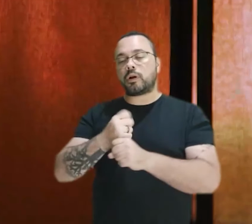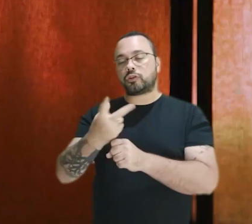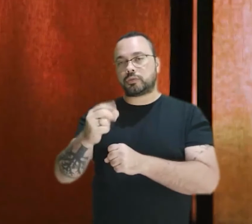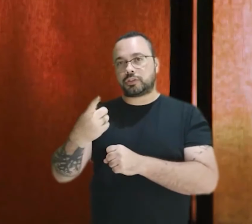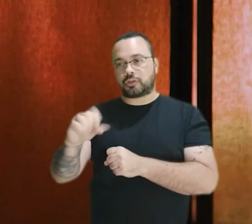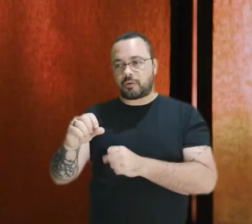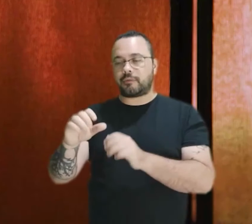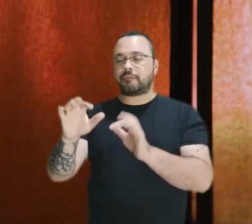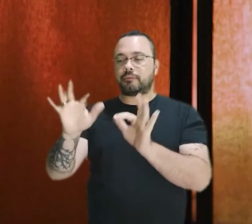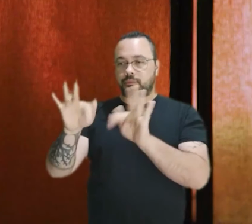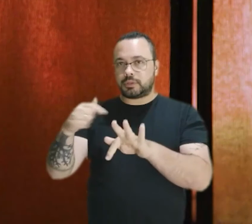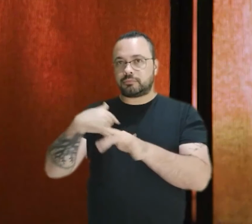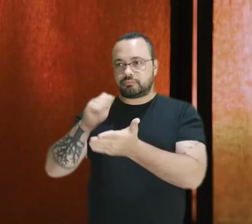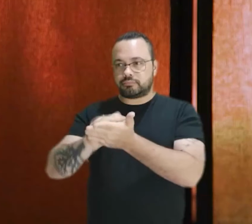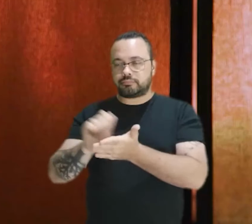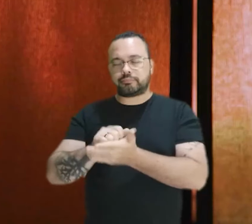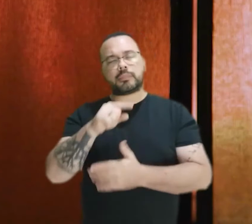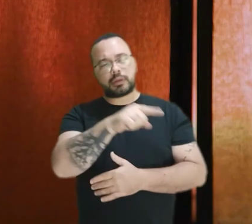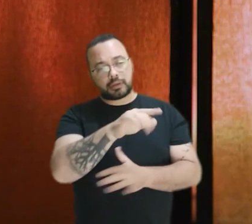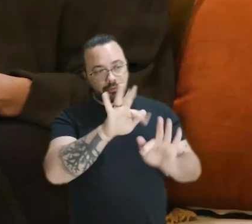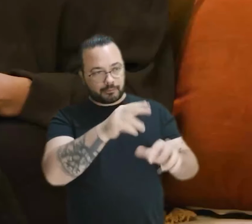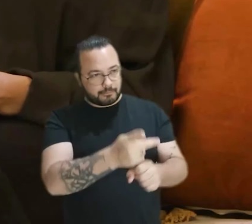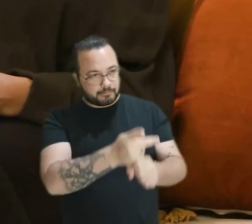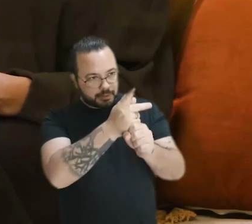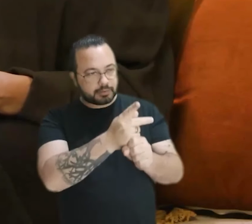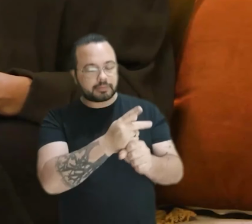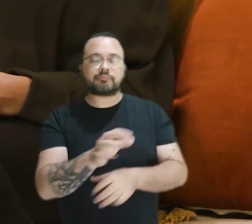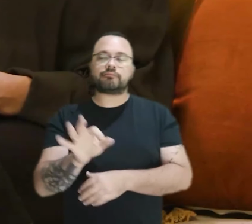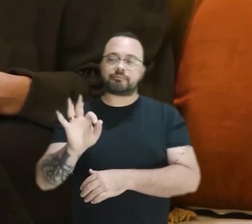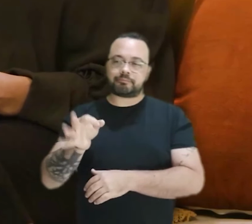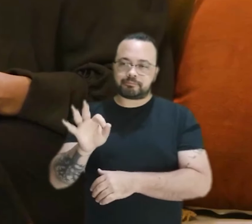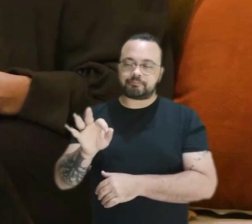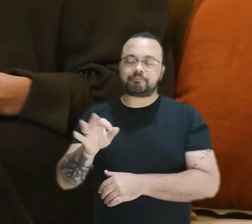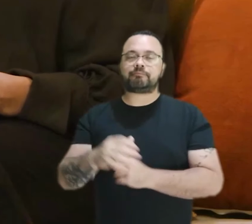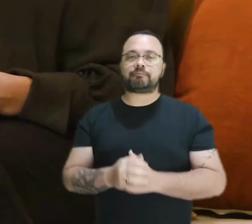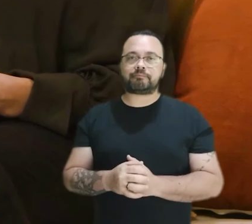Esse que foi finalista do prêmio "Oceanos" de 2020? Isso, exatamente.